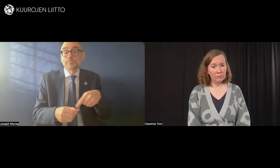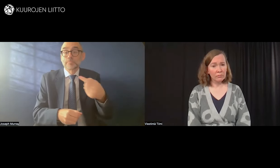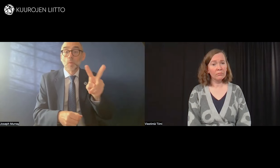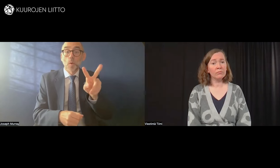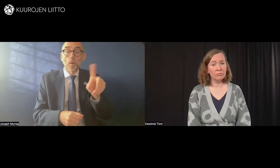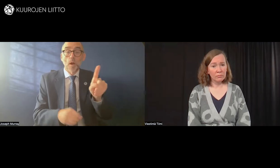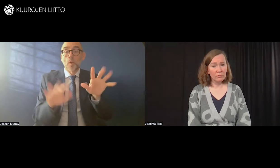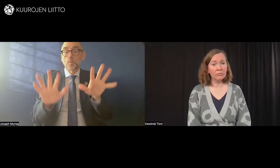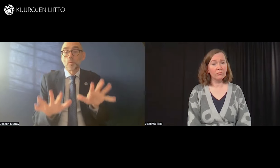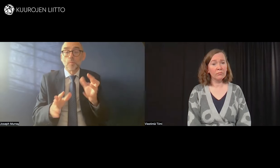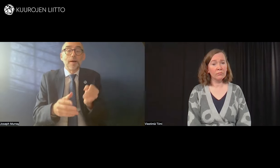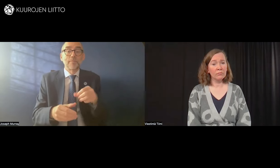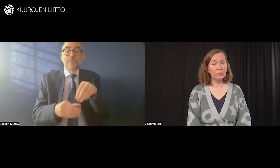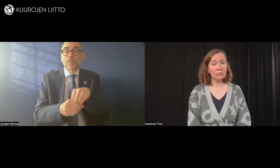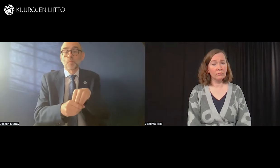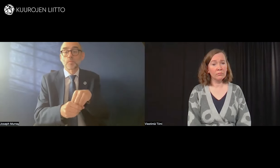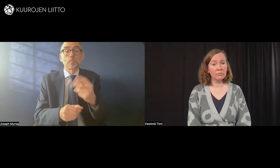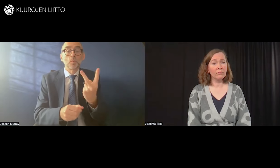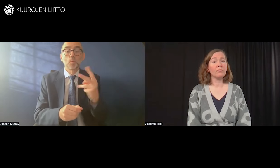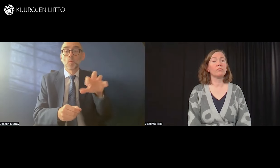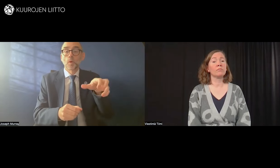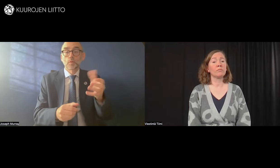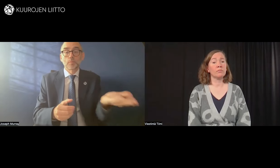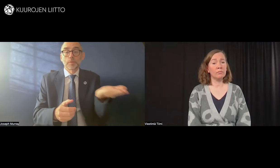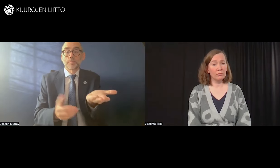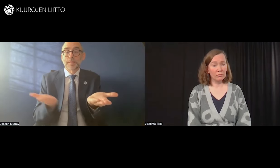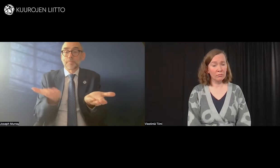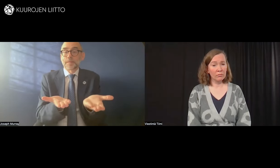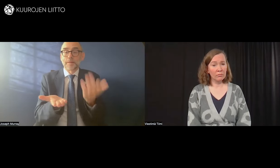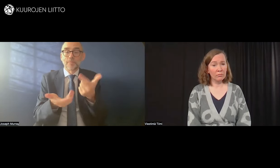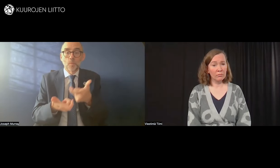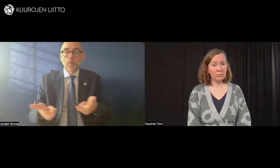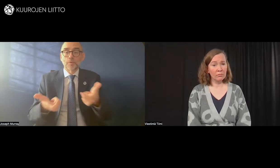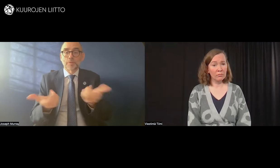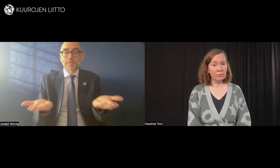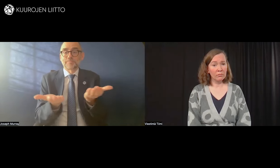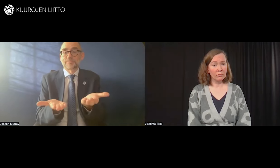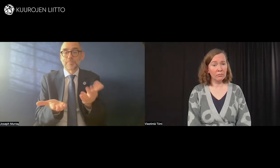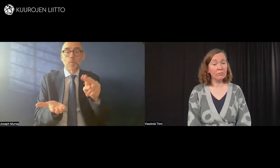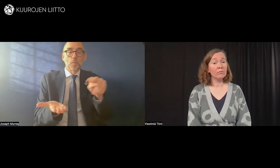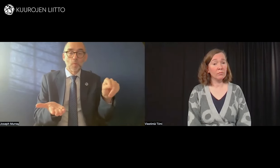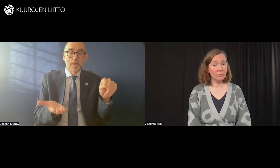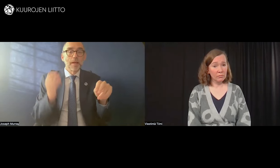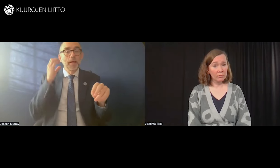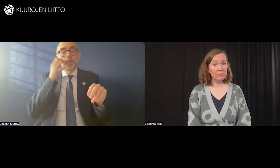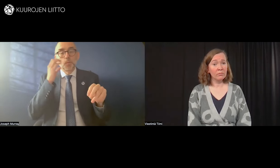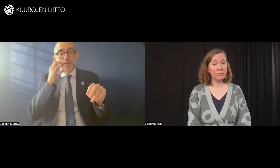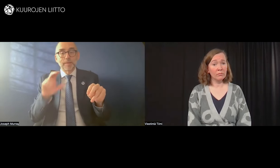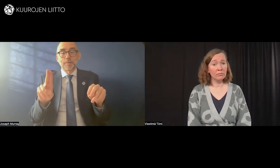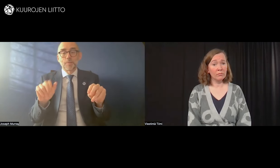21. lokakuuta on siis ehdolla kaksi isäntämaata, Norja ja Yhdistyneet Arabiemiirikunnat (UAE).